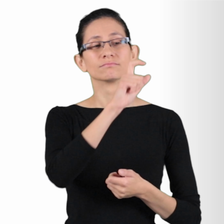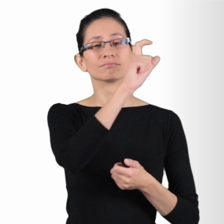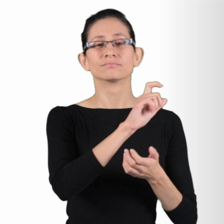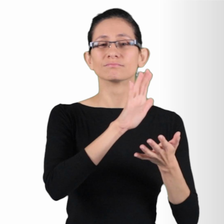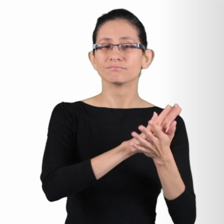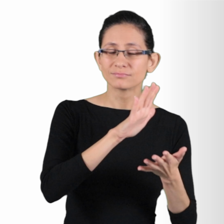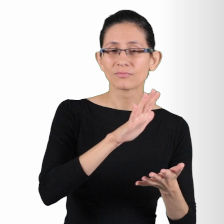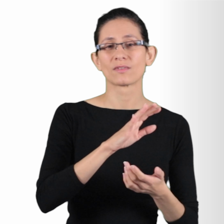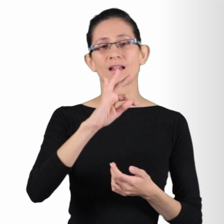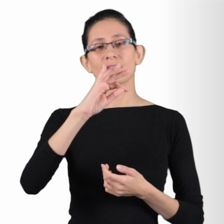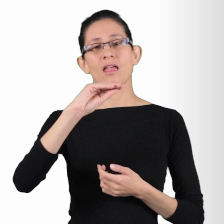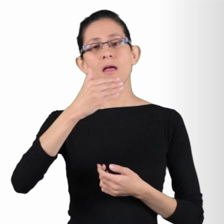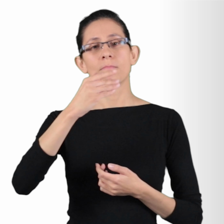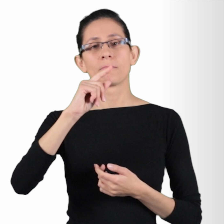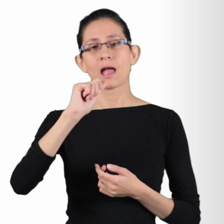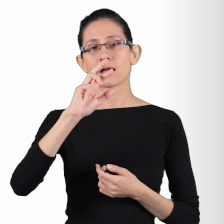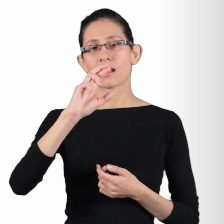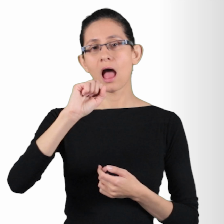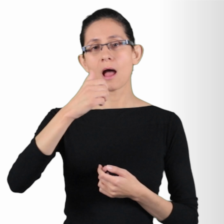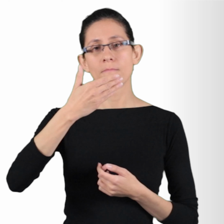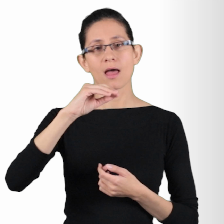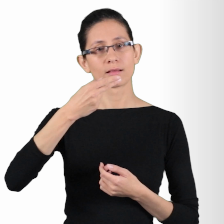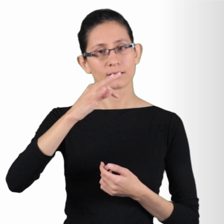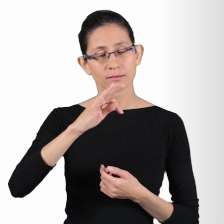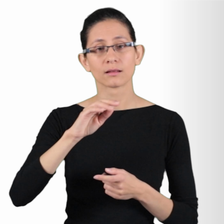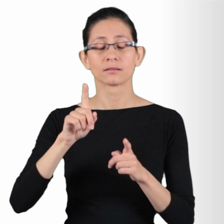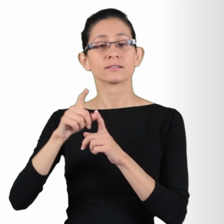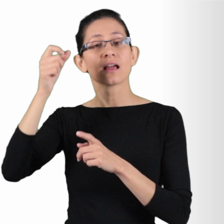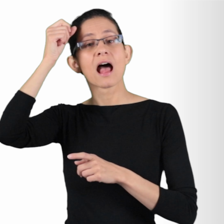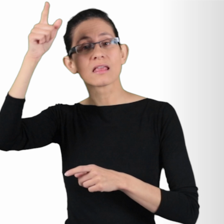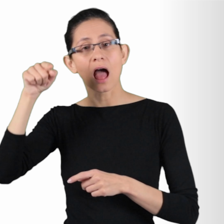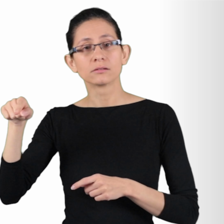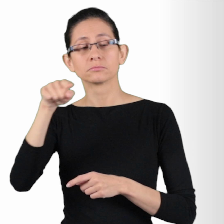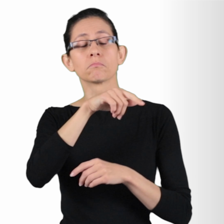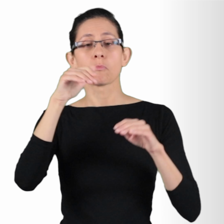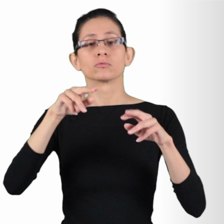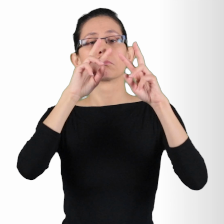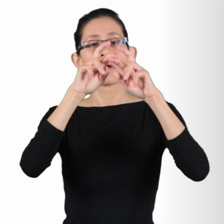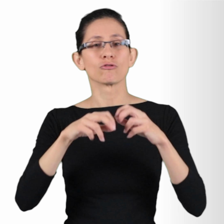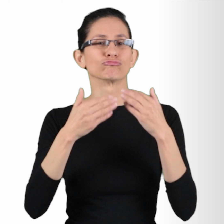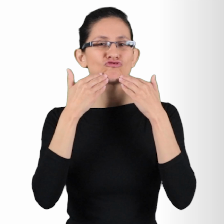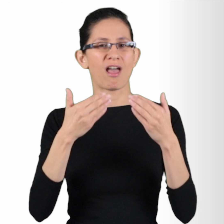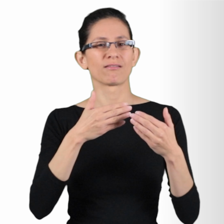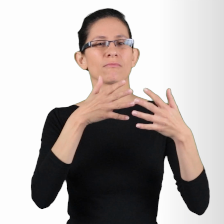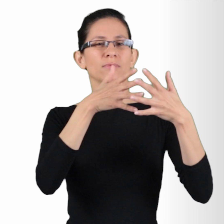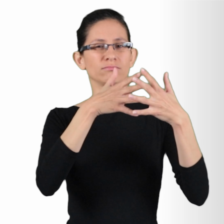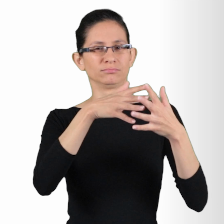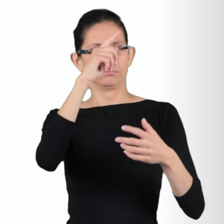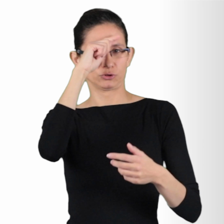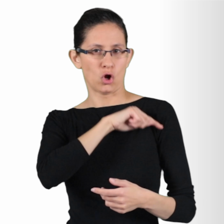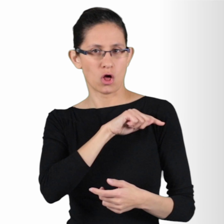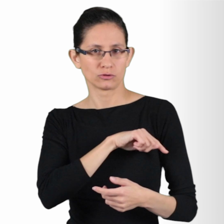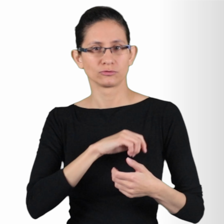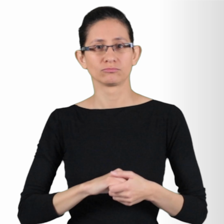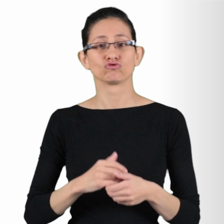Cechy osobowości i temperamentu, ale też inteligencję można badać testami psychologicznymi.